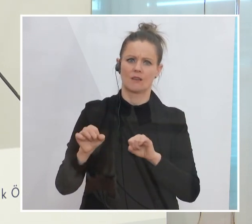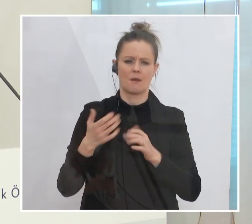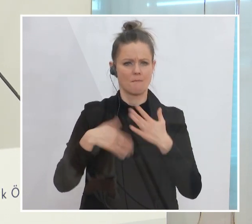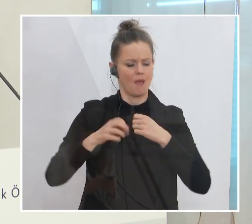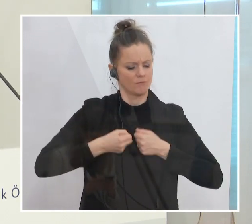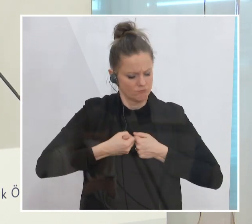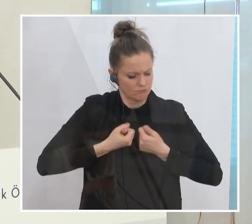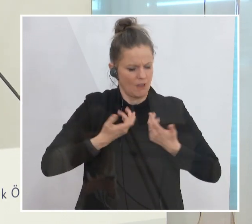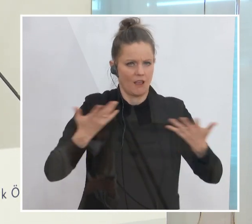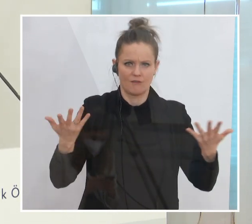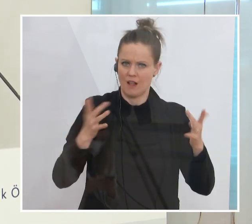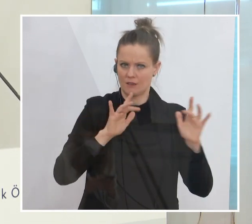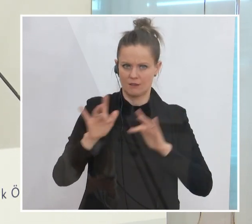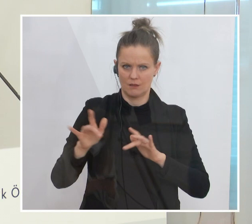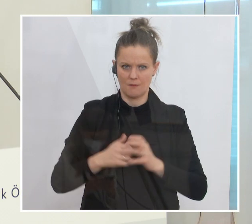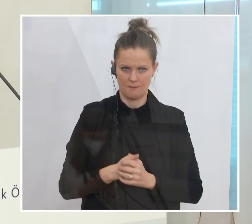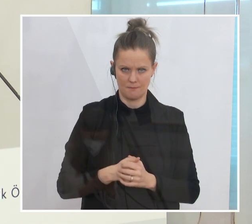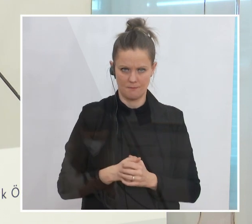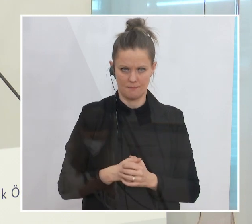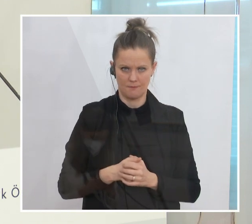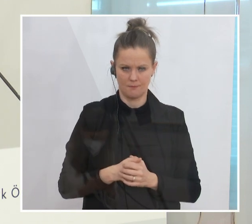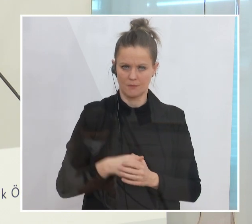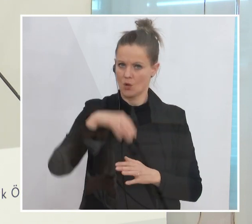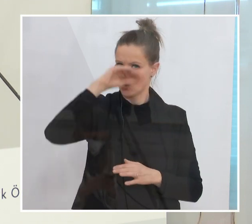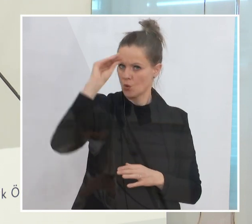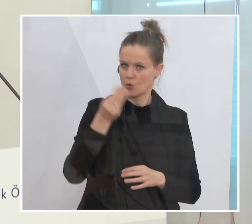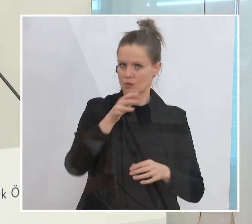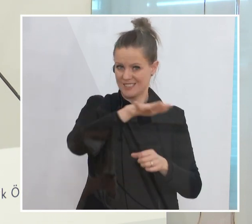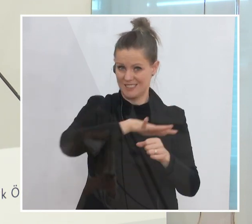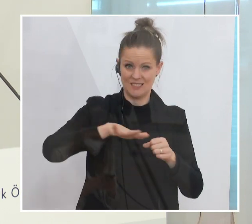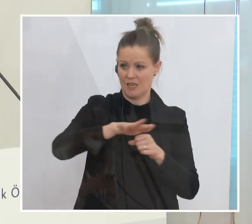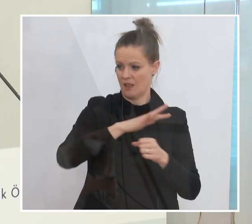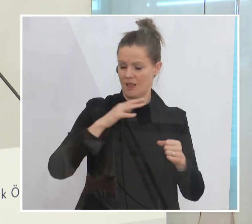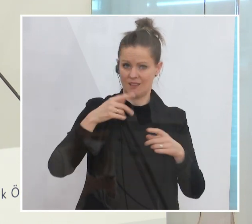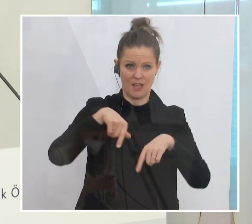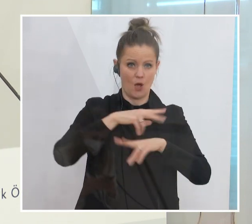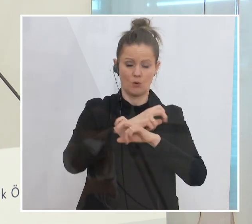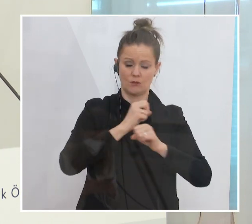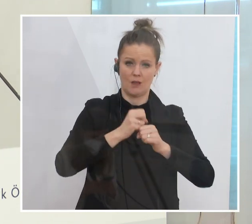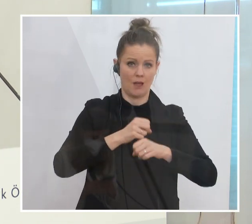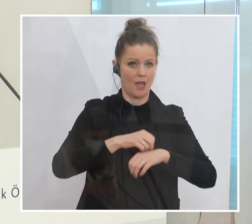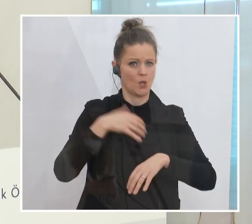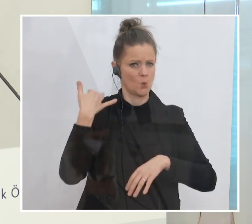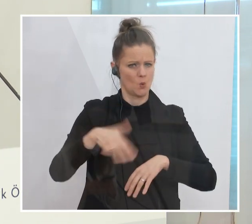kommen kann. Die Kunstszene in Österreich boomt seit Jahren. Sie entwickelt viele neue